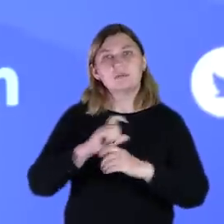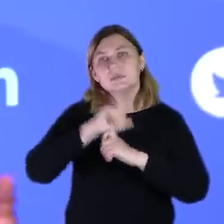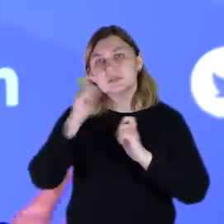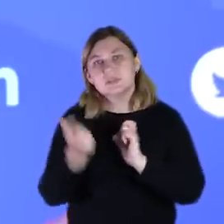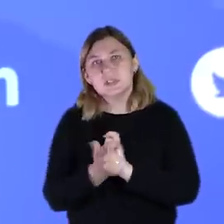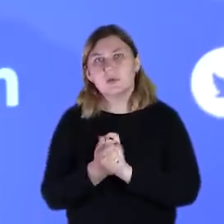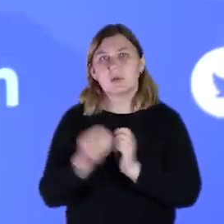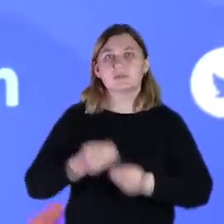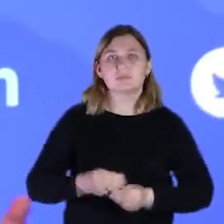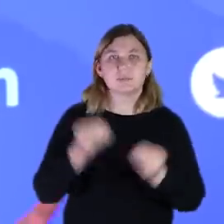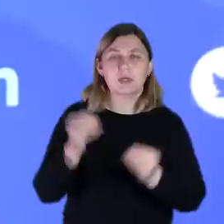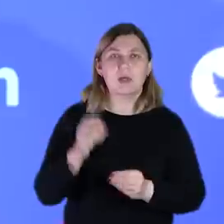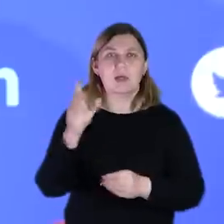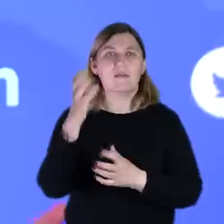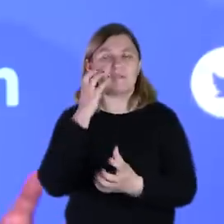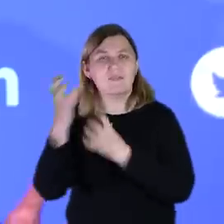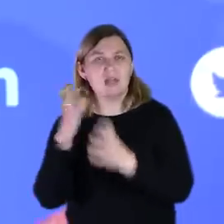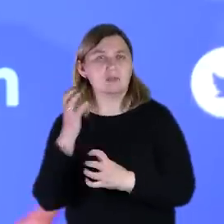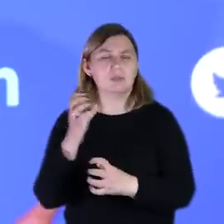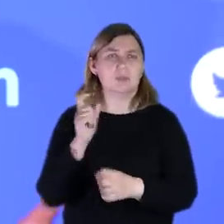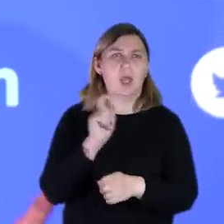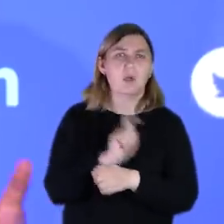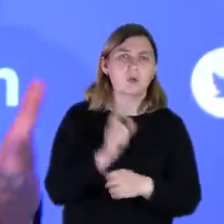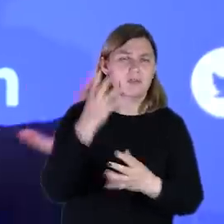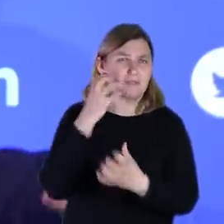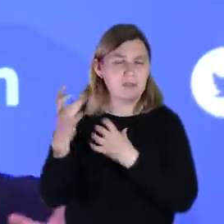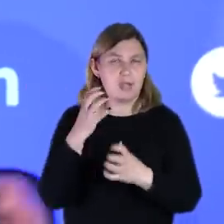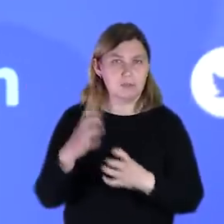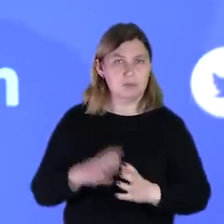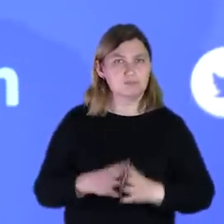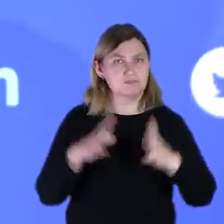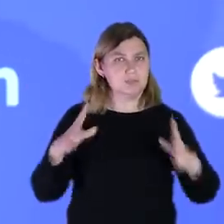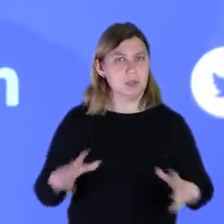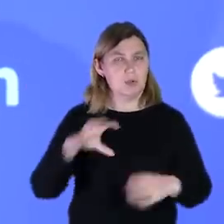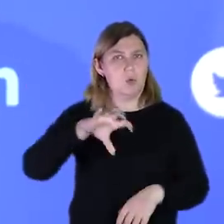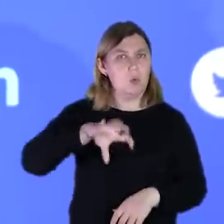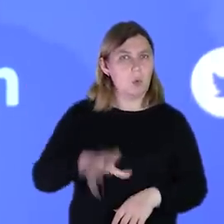infrastruktury wywiadu, kontrwywiadu, ale również szerzej, Sztabu Generalnego,